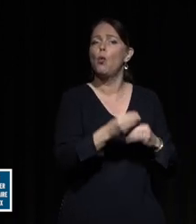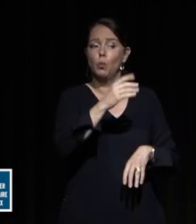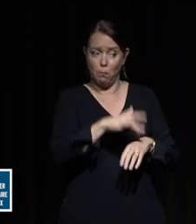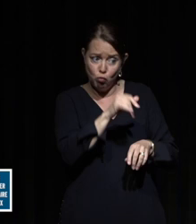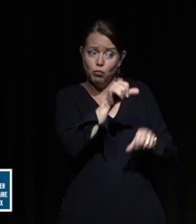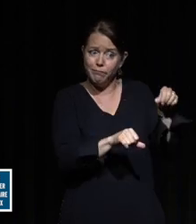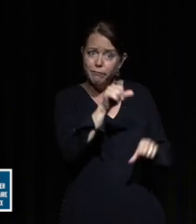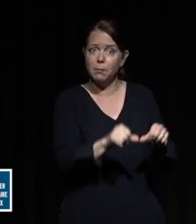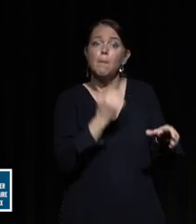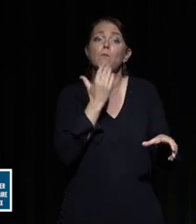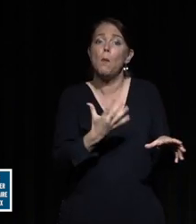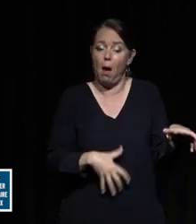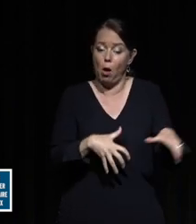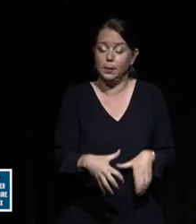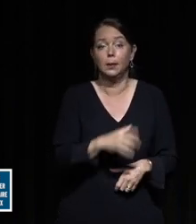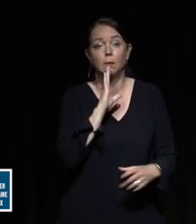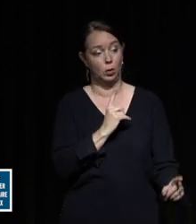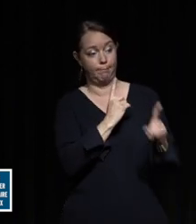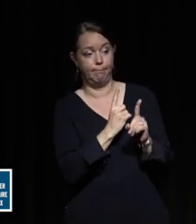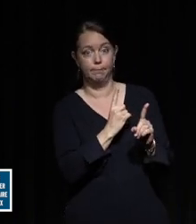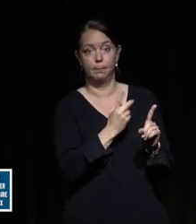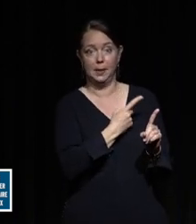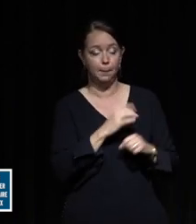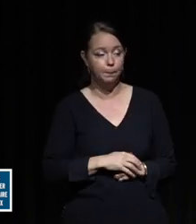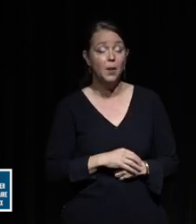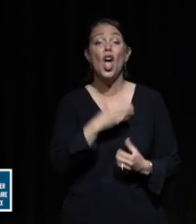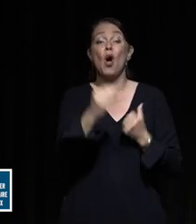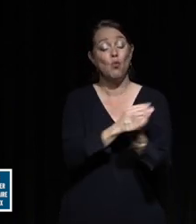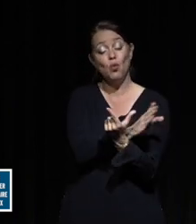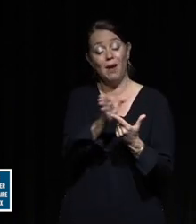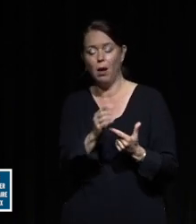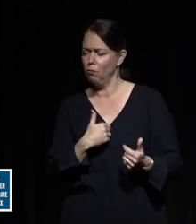être enceinte et je consulte pour ça soit puisque je ne suis pas enceinte on fait des examens on